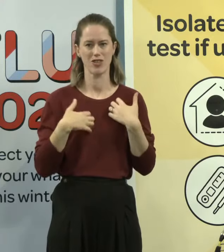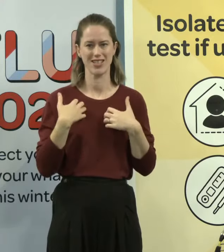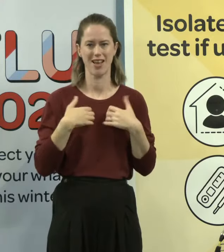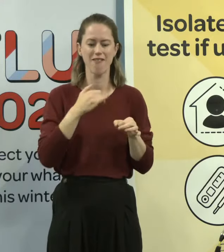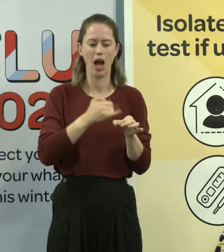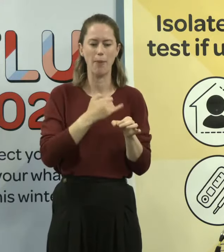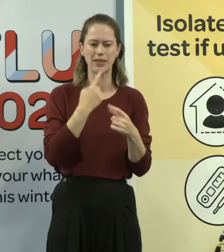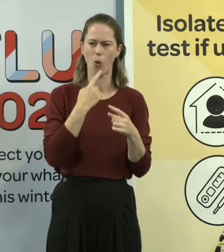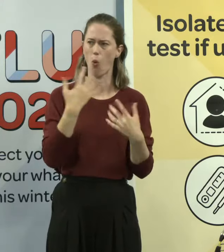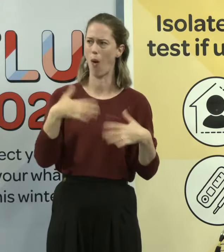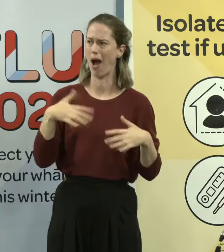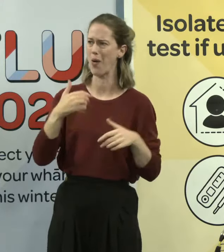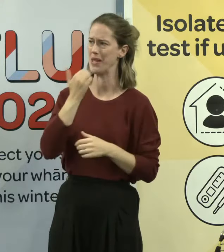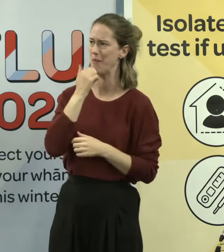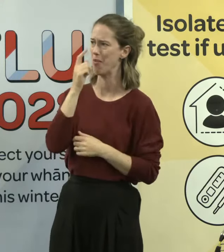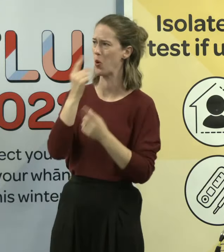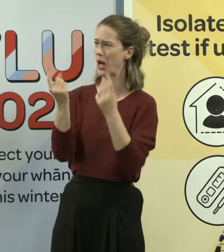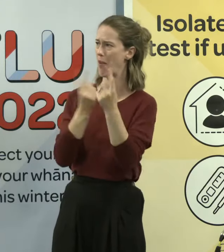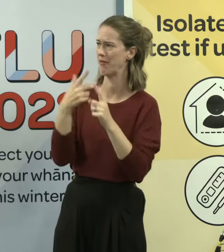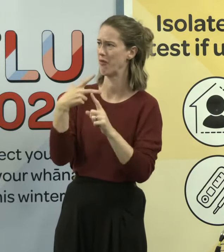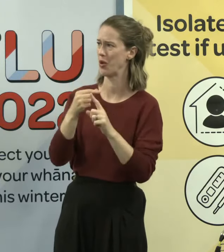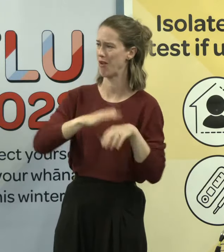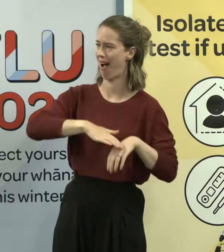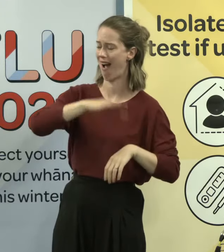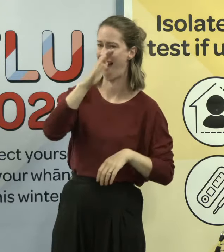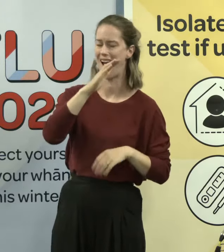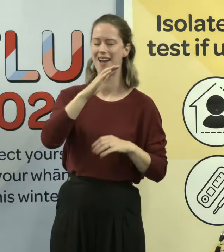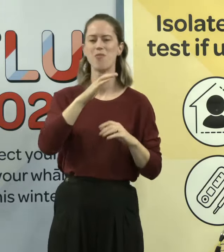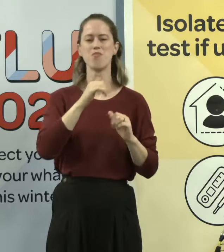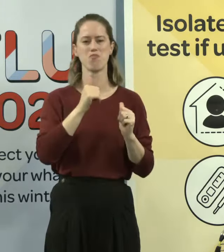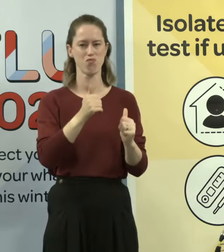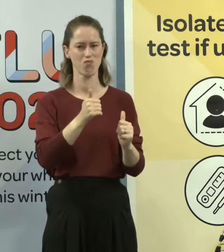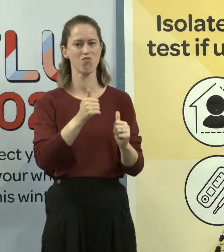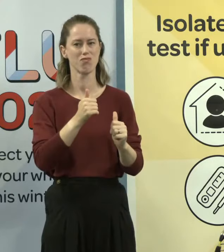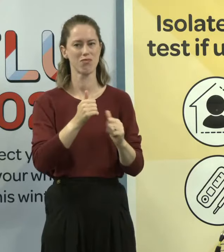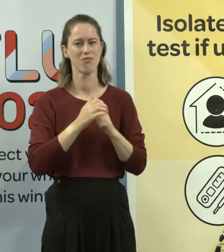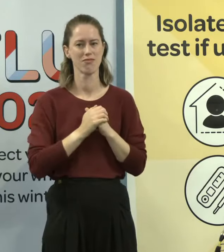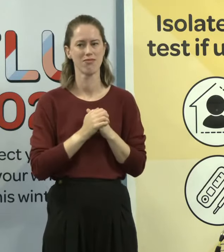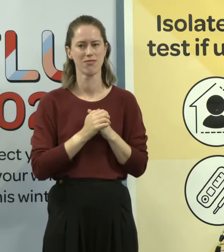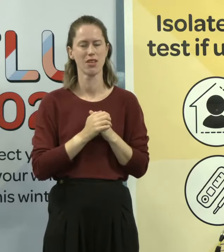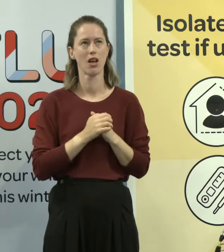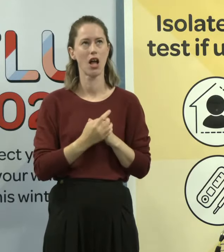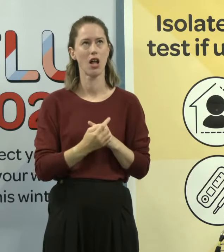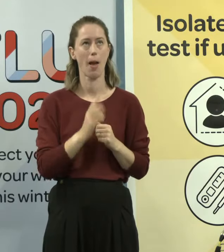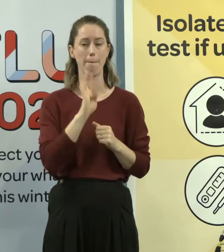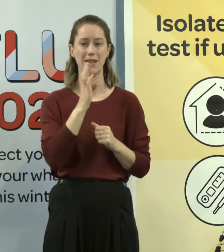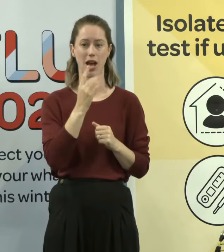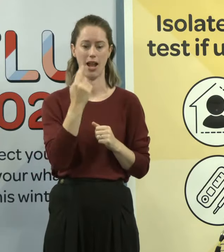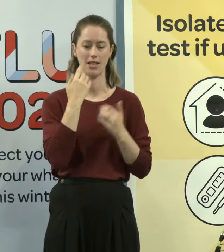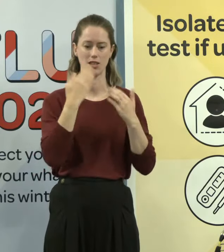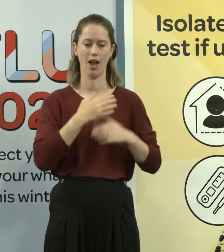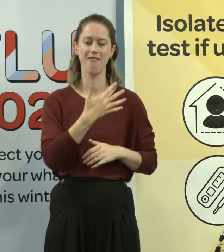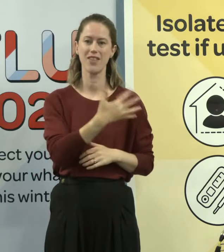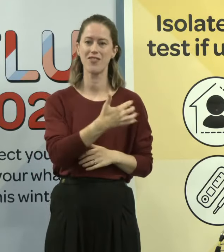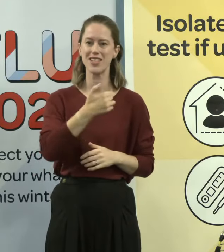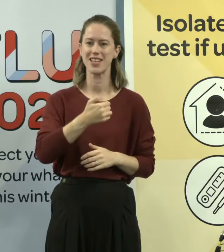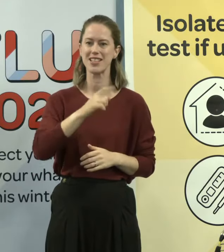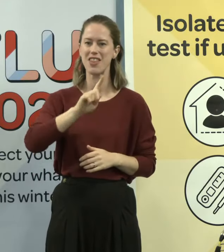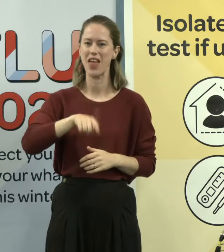timata i te 1 o Paenga-whawha. He tino pai te hiahia moata me